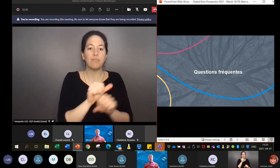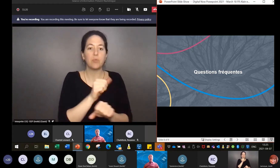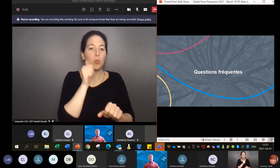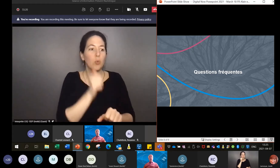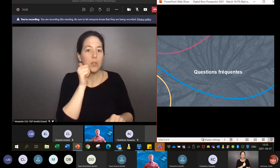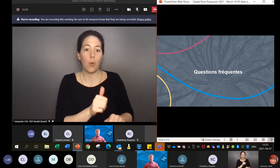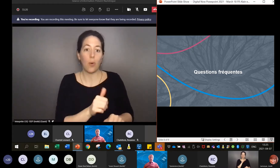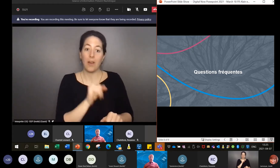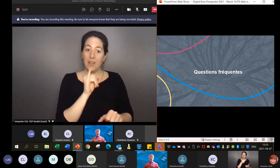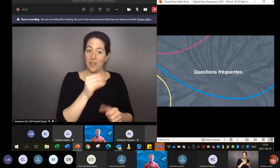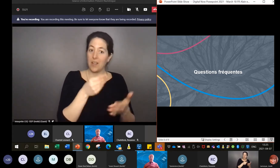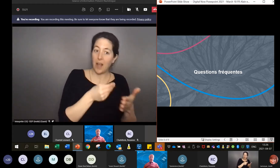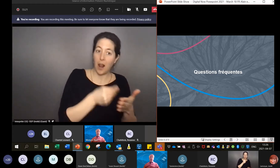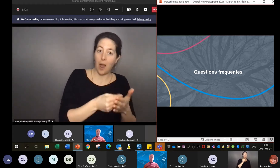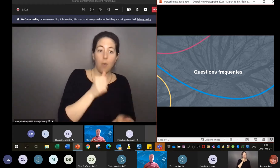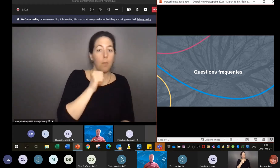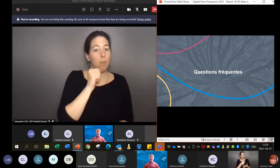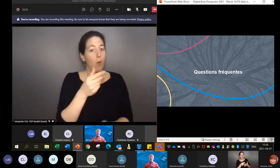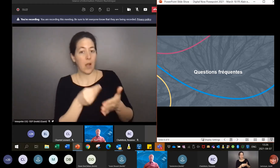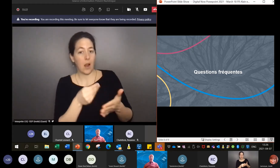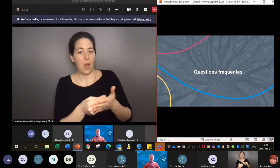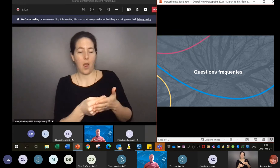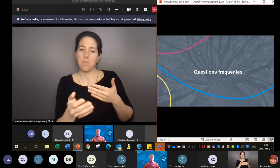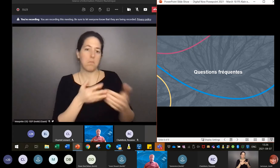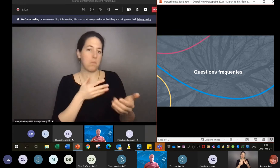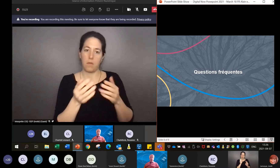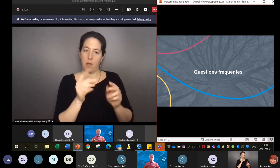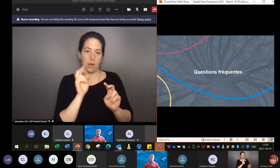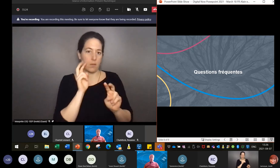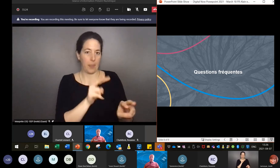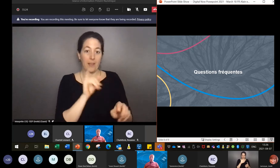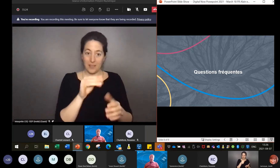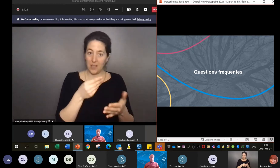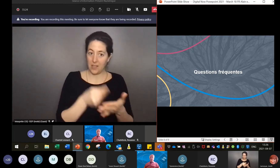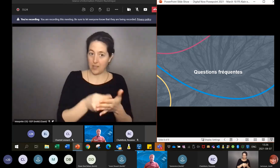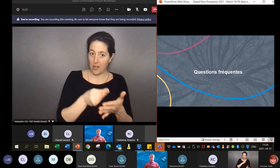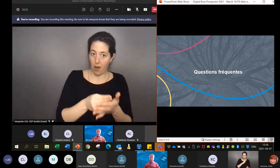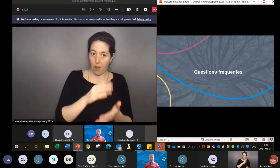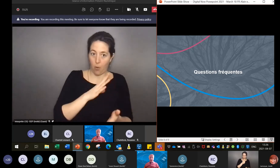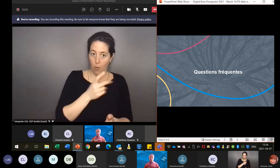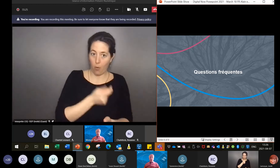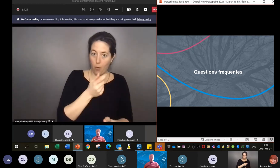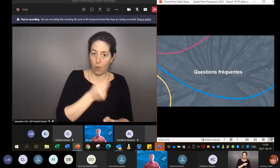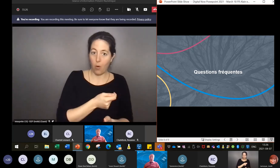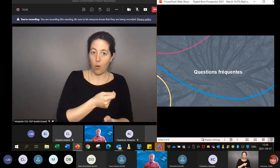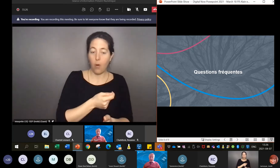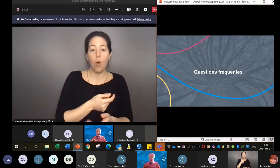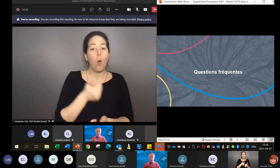non, n’est pas un facteur déterminant. Si la personne est salariée ou même si la